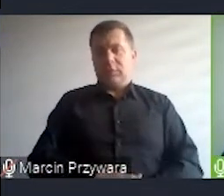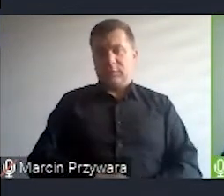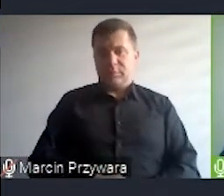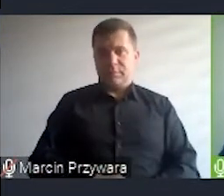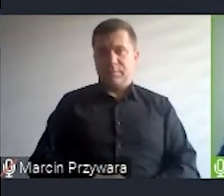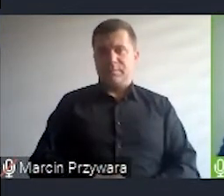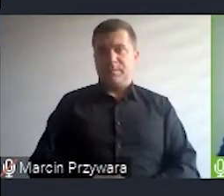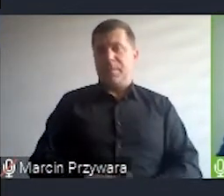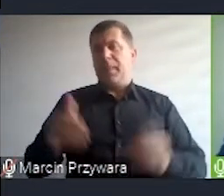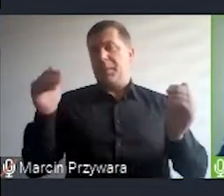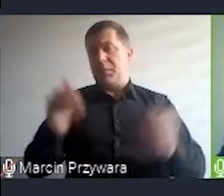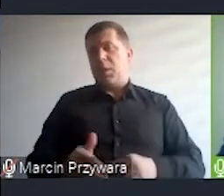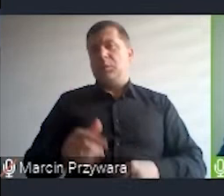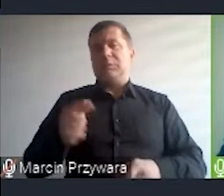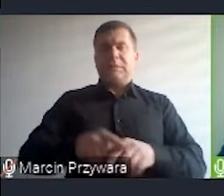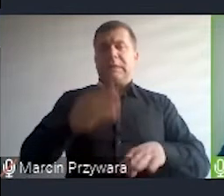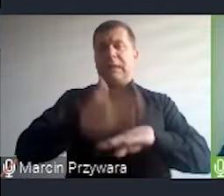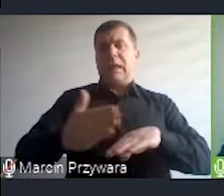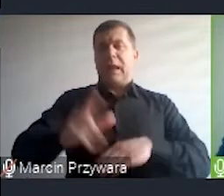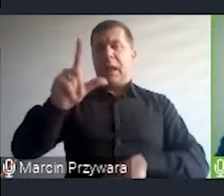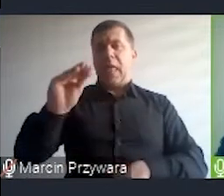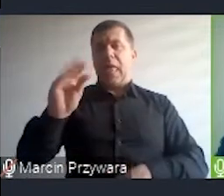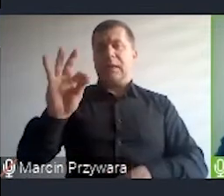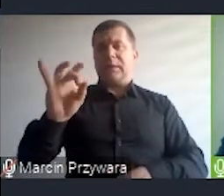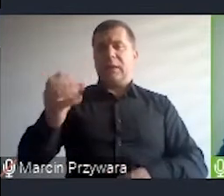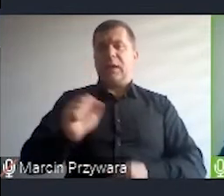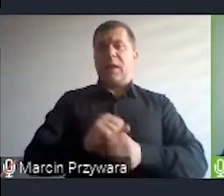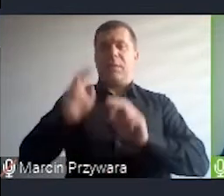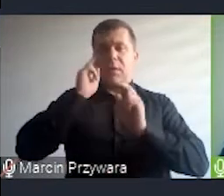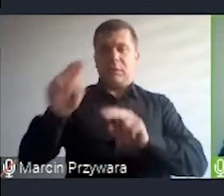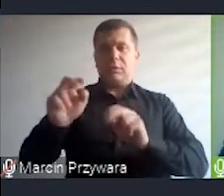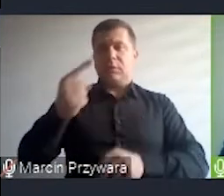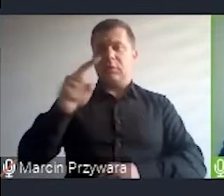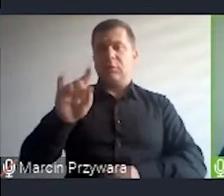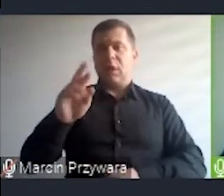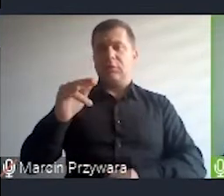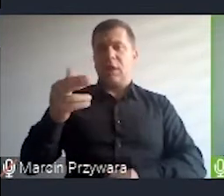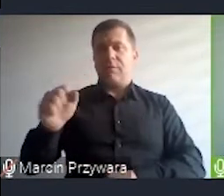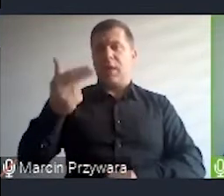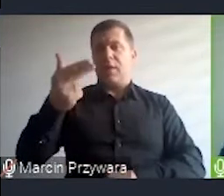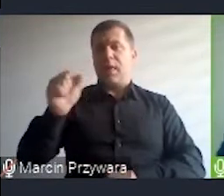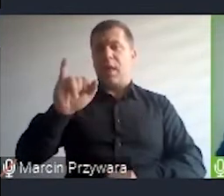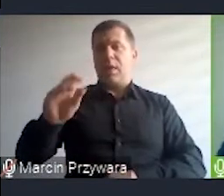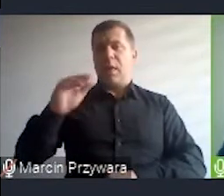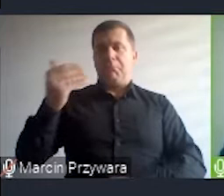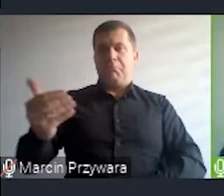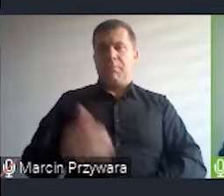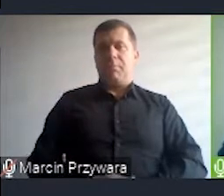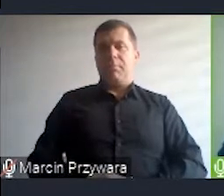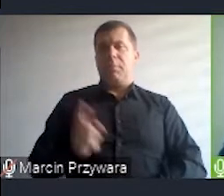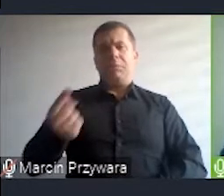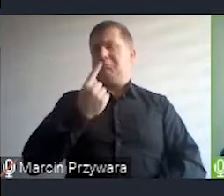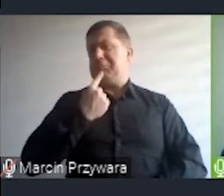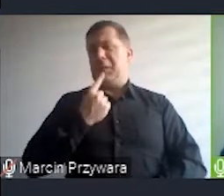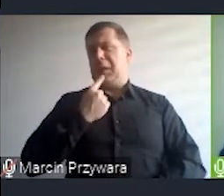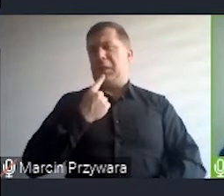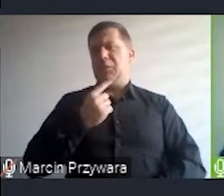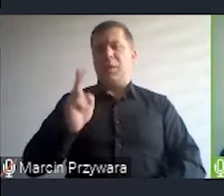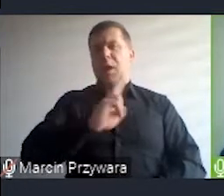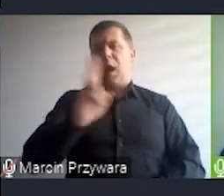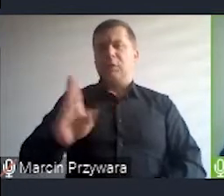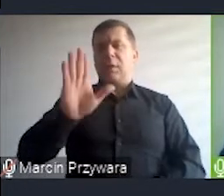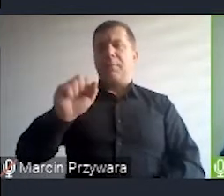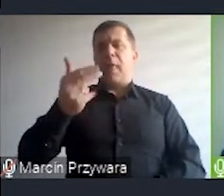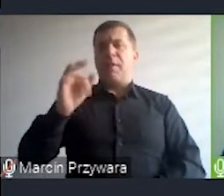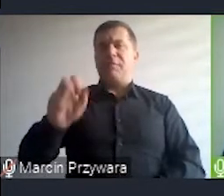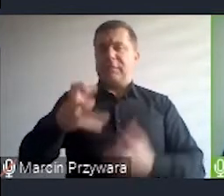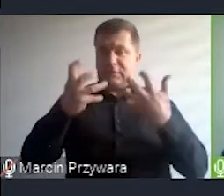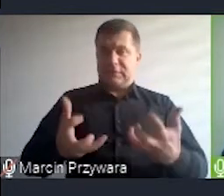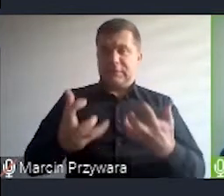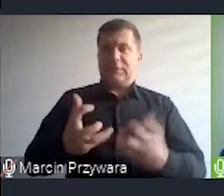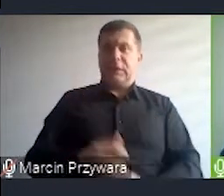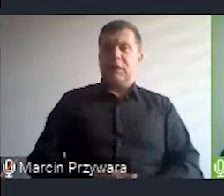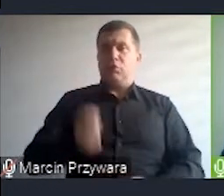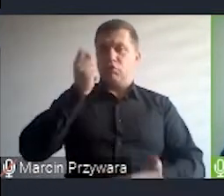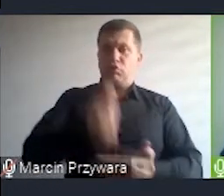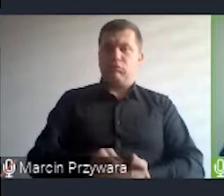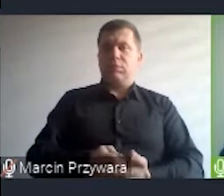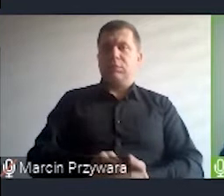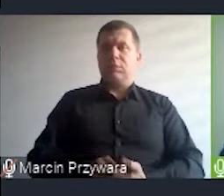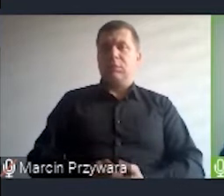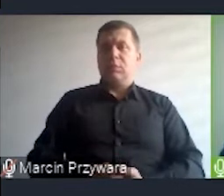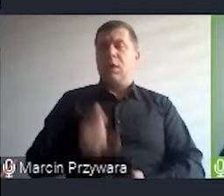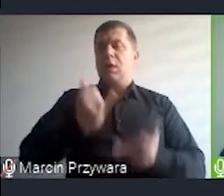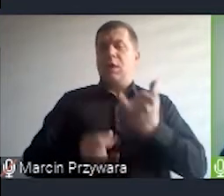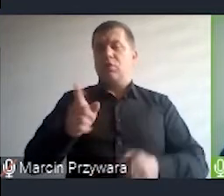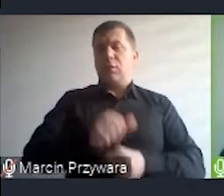Mogą się pojawić leasingi, mogą się pojawić dzierżawy, najmy, natomiast to się pojawia rzadko, bo każdy beneficjent chce kupić, jeśli to tylko możliwe.